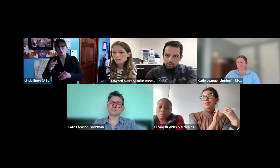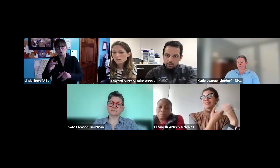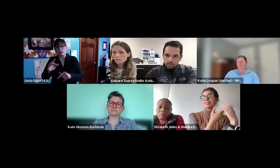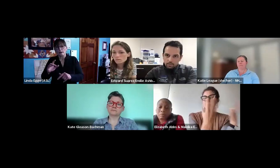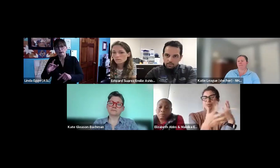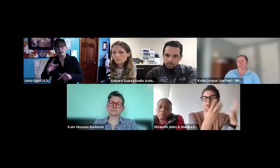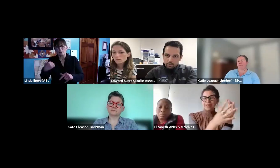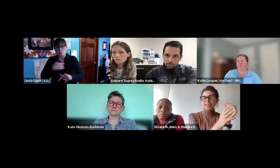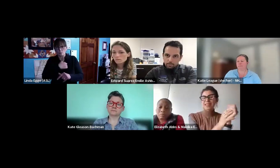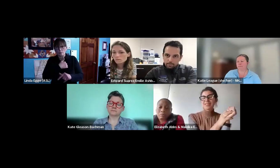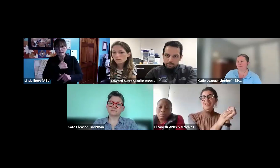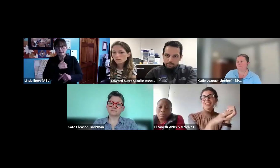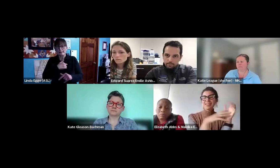agendar las cosas